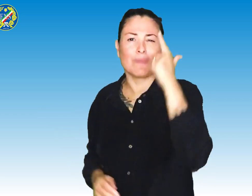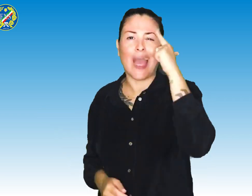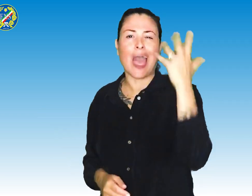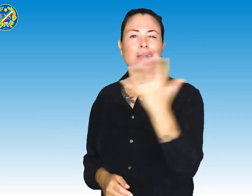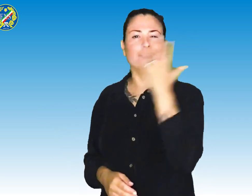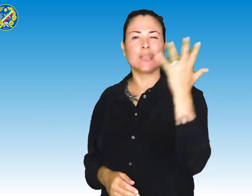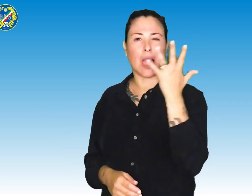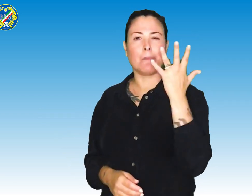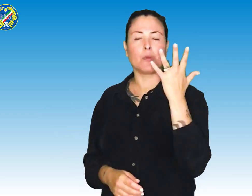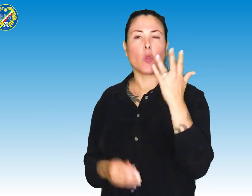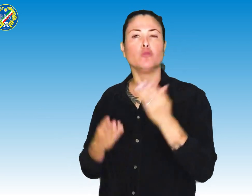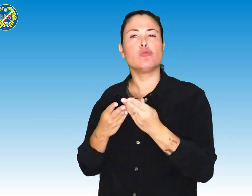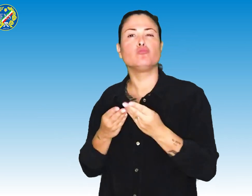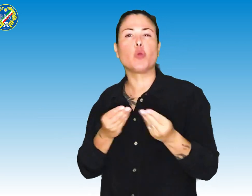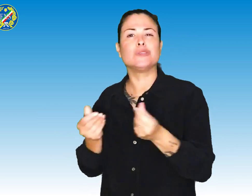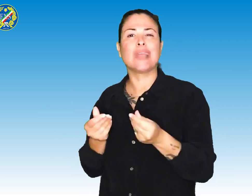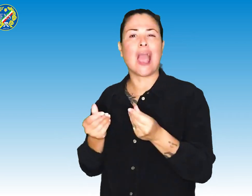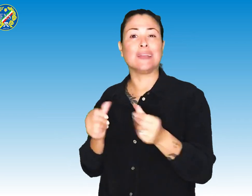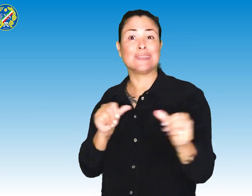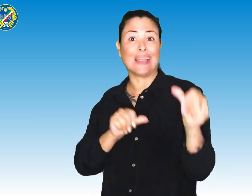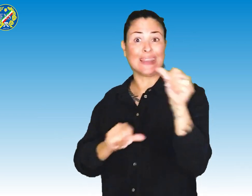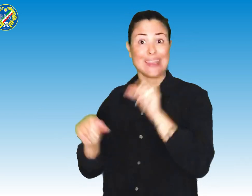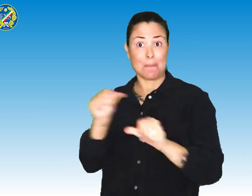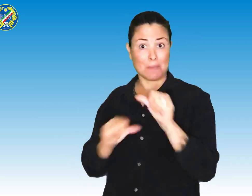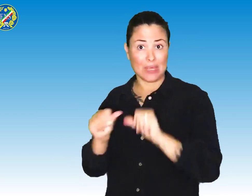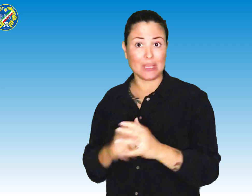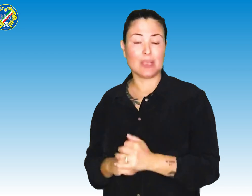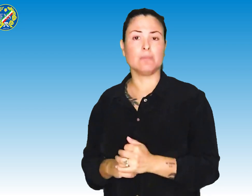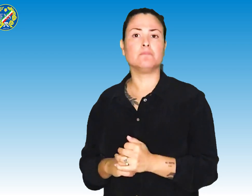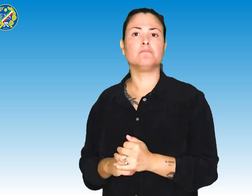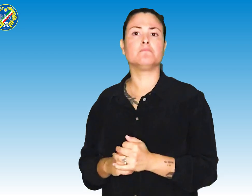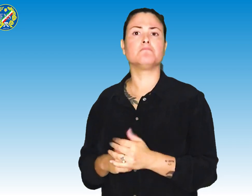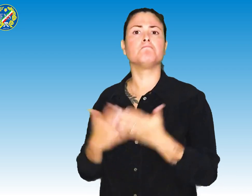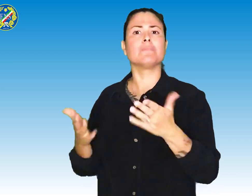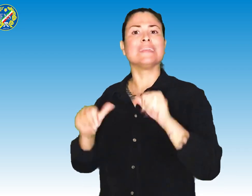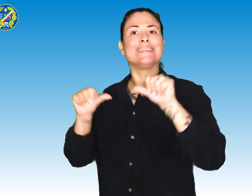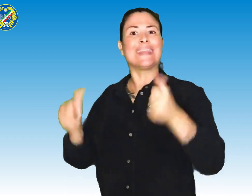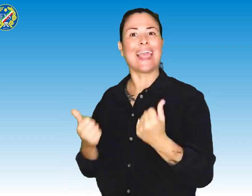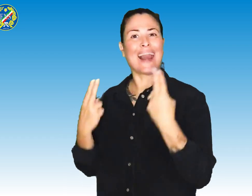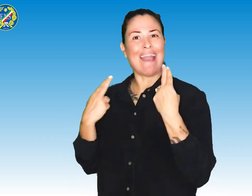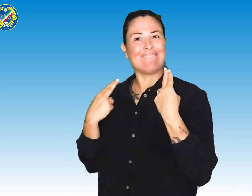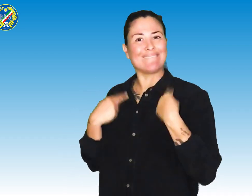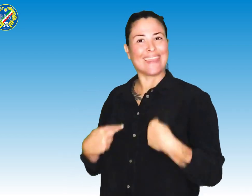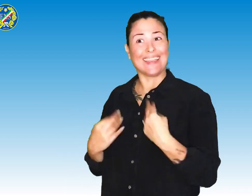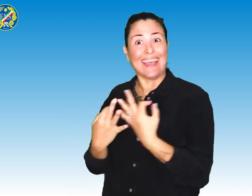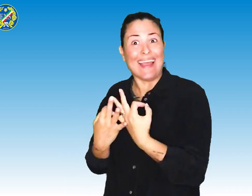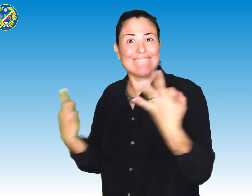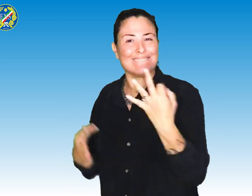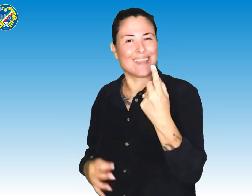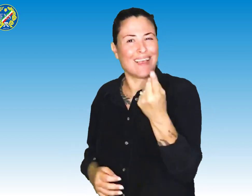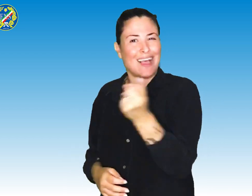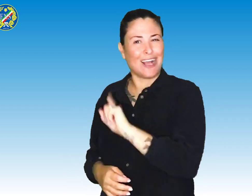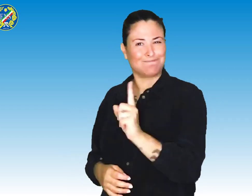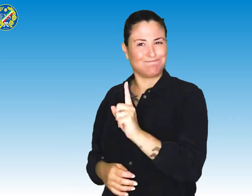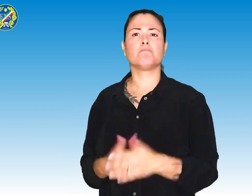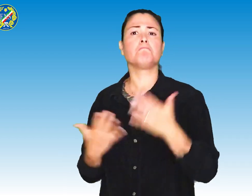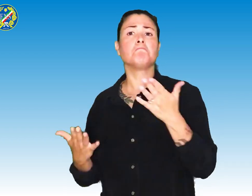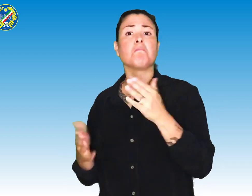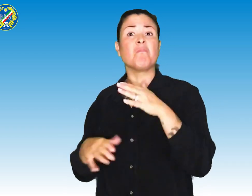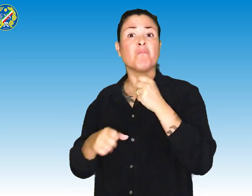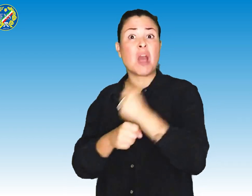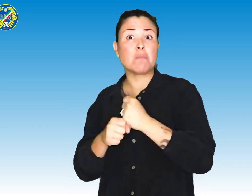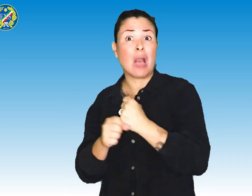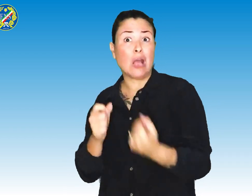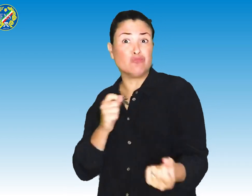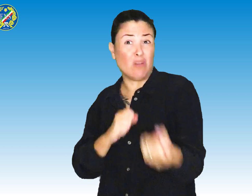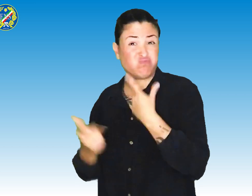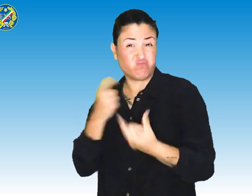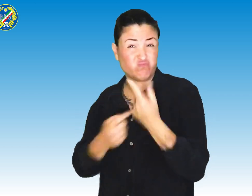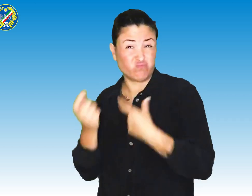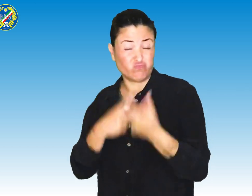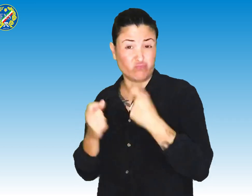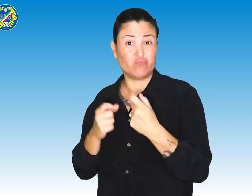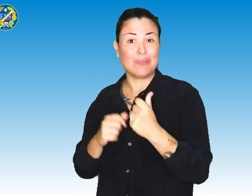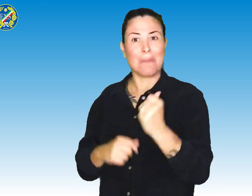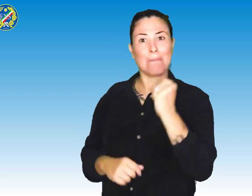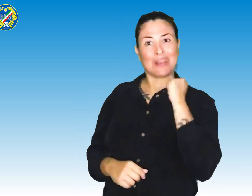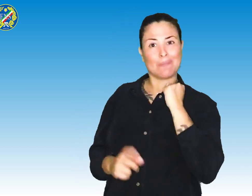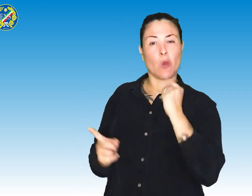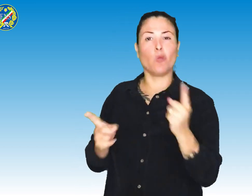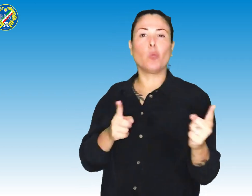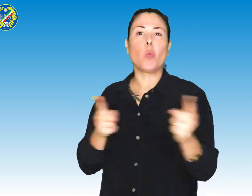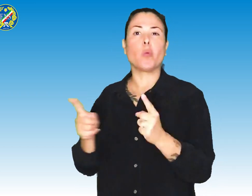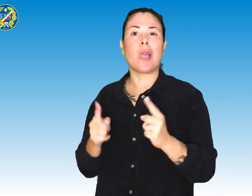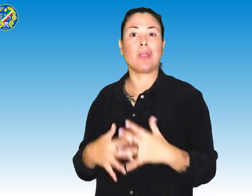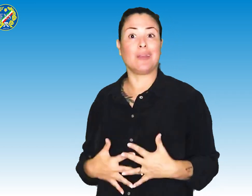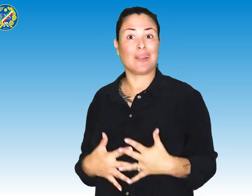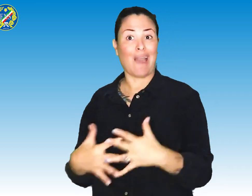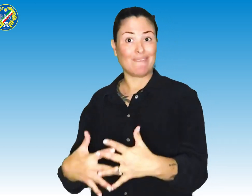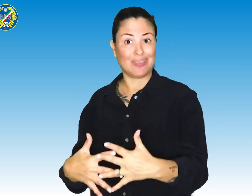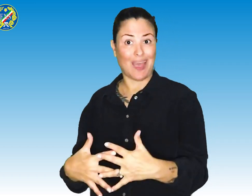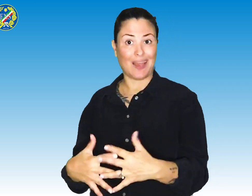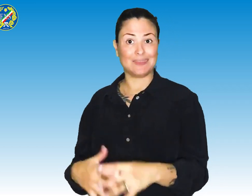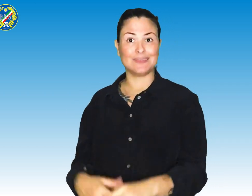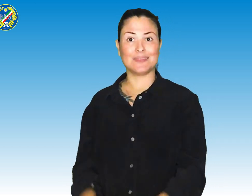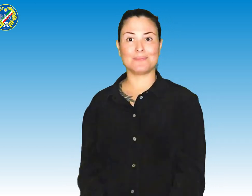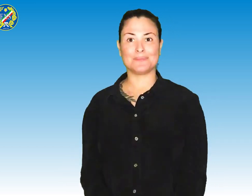(es. sostanze chimiche, errati stili di vita. uso inappropriato di farmaci prima e durante la gravidanza).